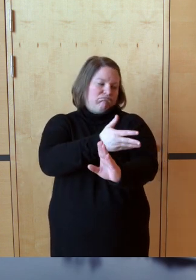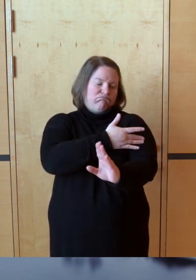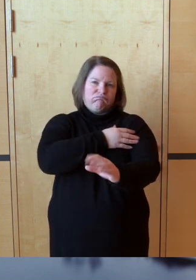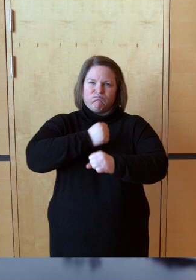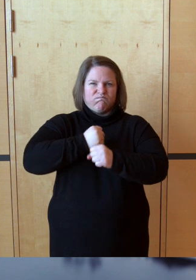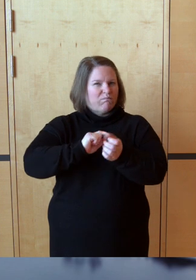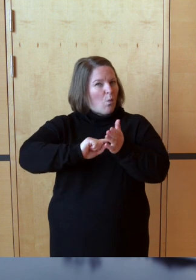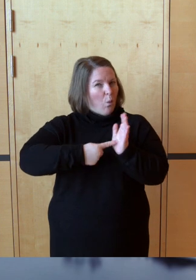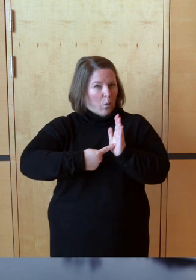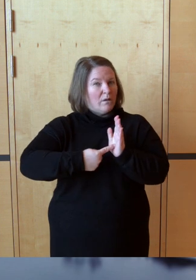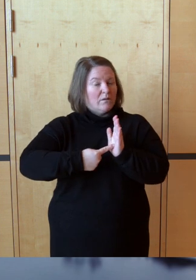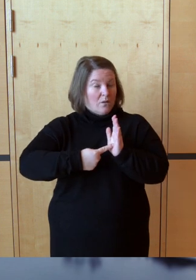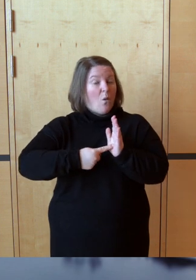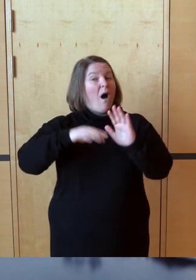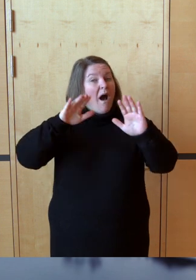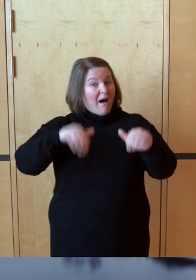Har faktiskt gjort arbete tillsammans med både